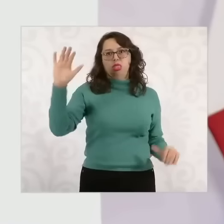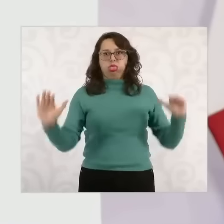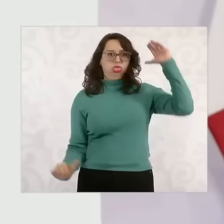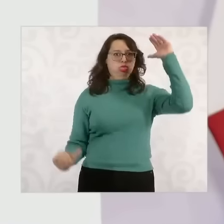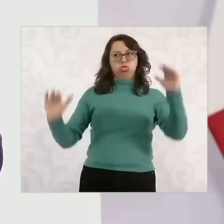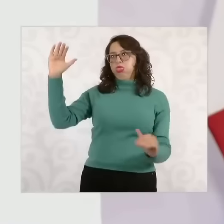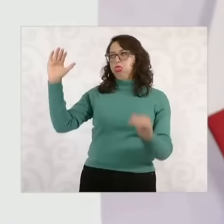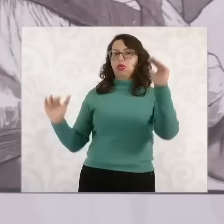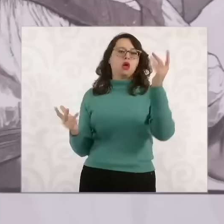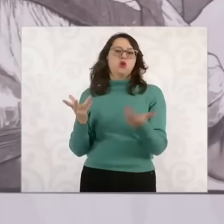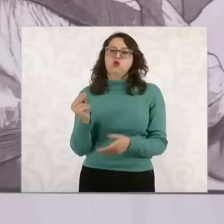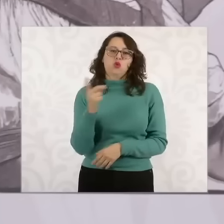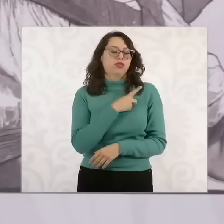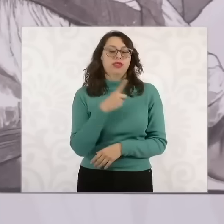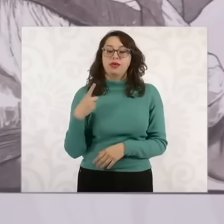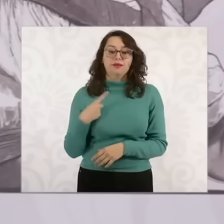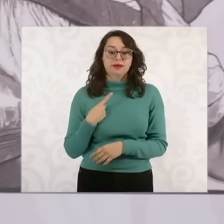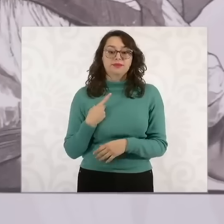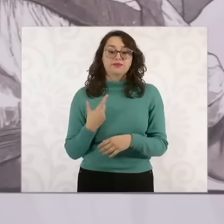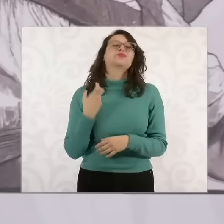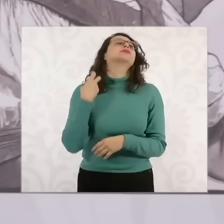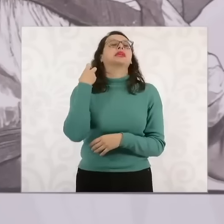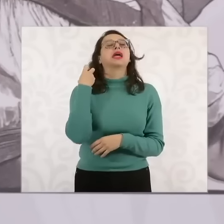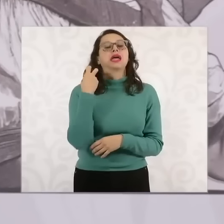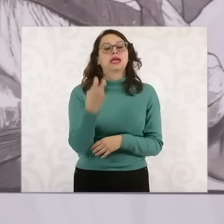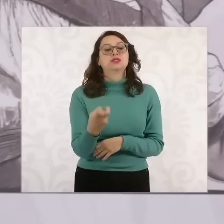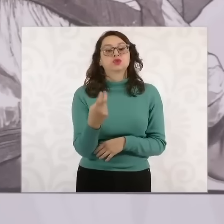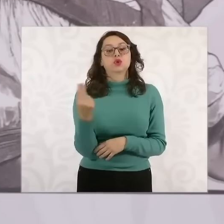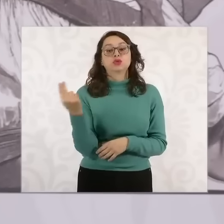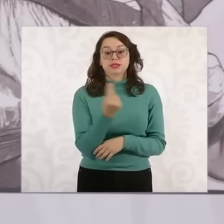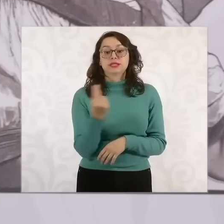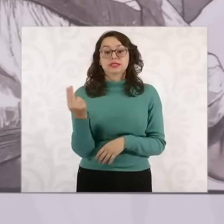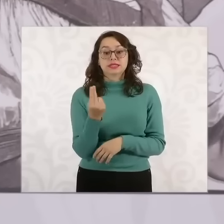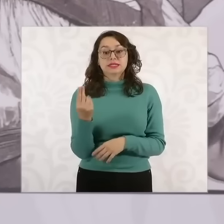Para que eso ocurra se tiene que hacer lo que llamamos una cámara de compensación,